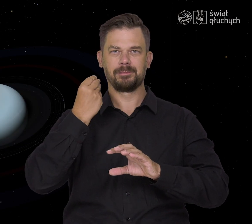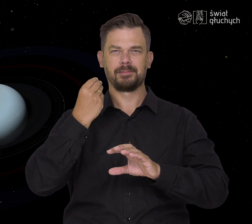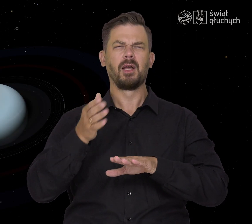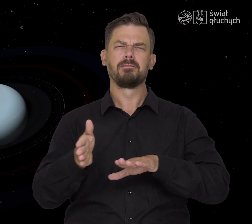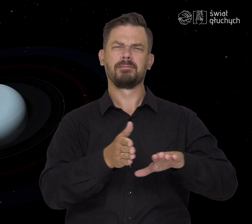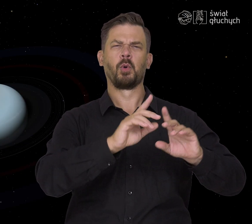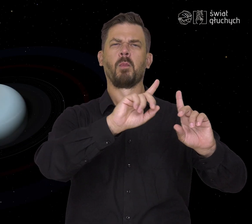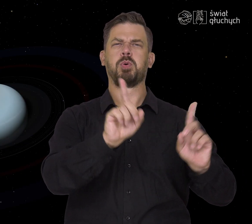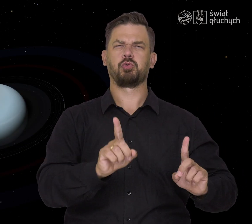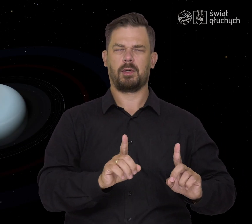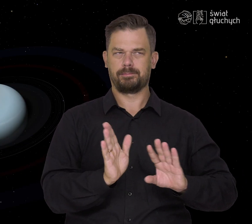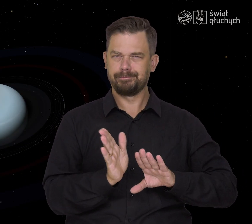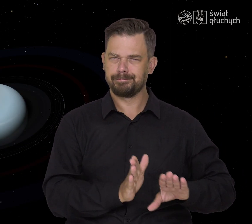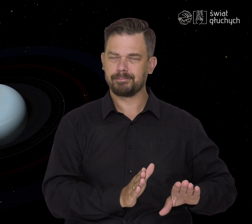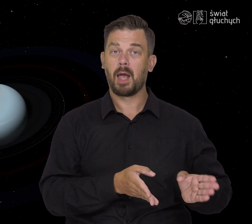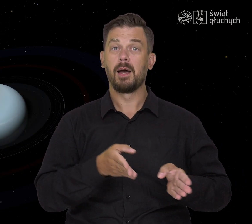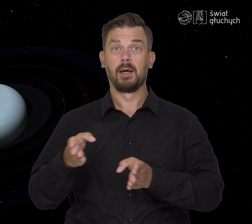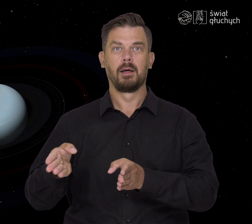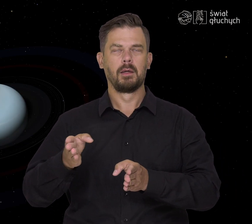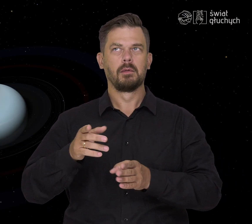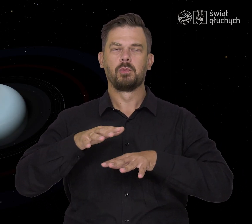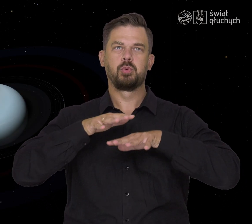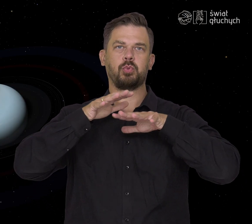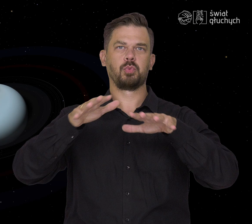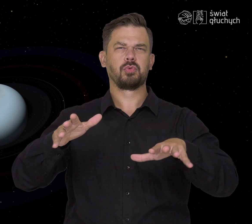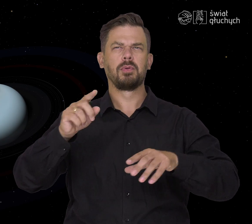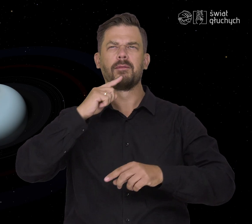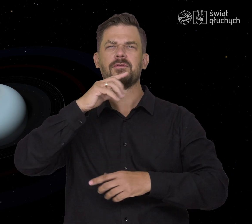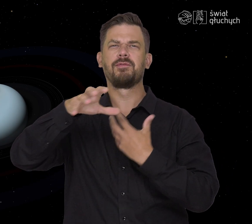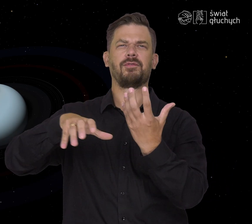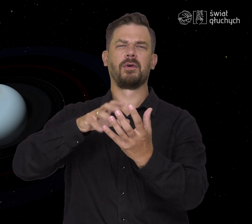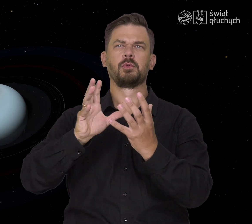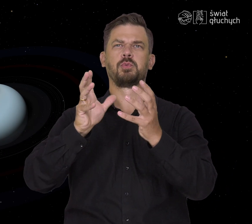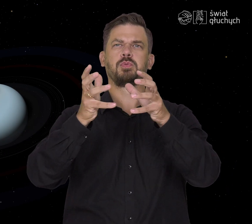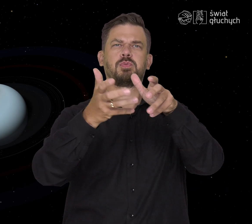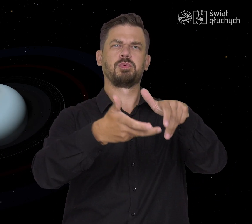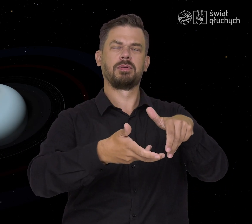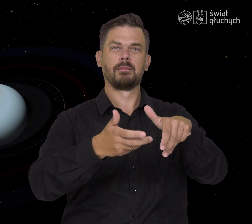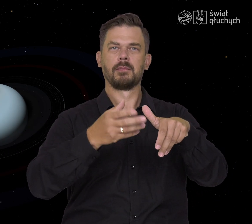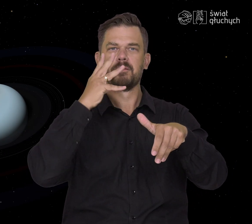Zostawmy na chwilę te szalejące burze i odkryjmy cały złożony mikroświat, który krąży wokół planety.